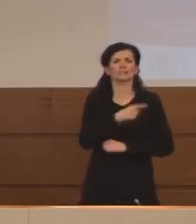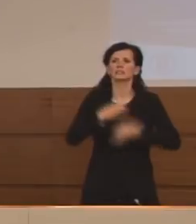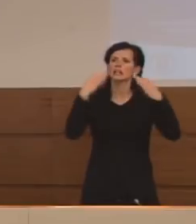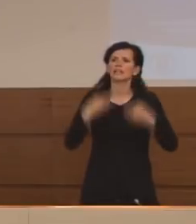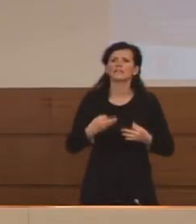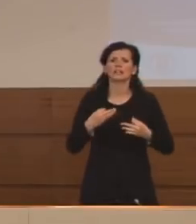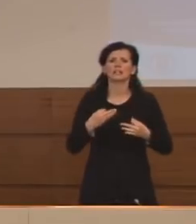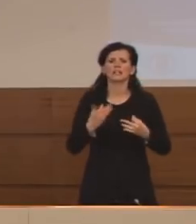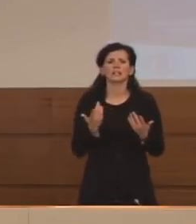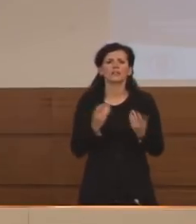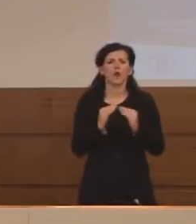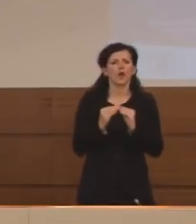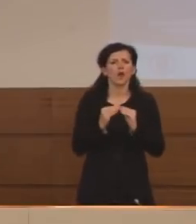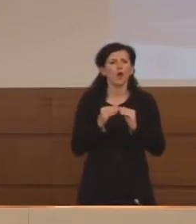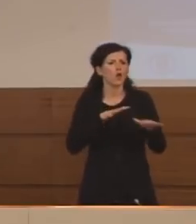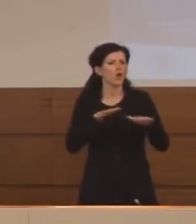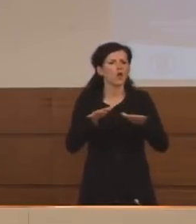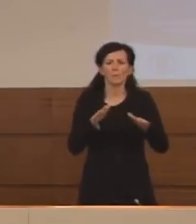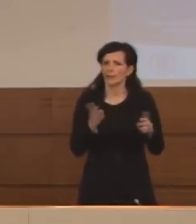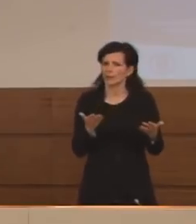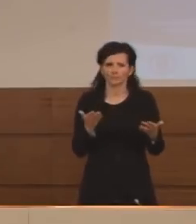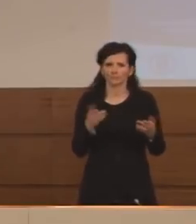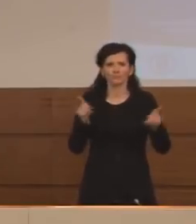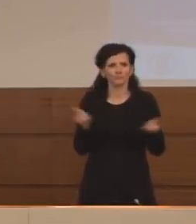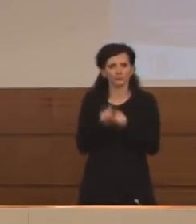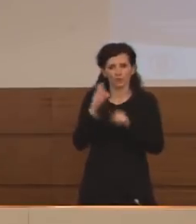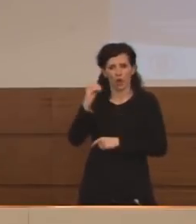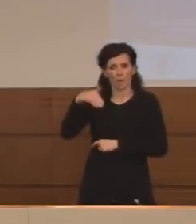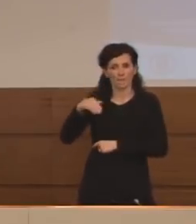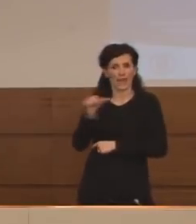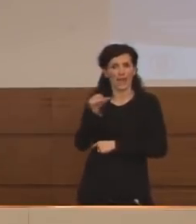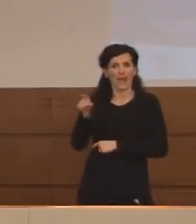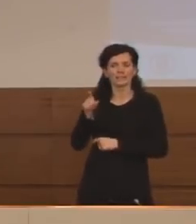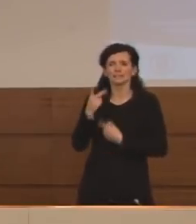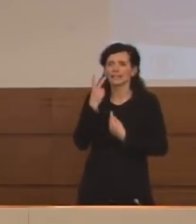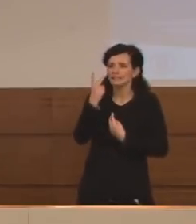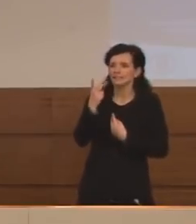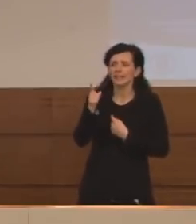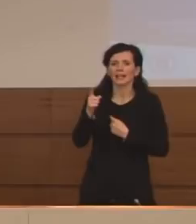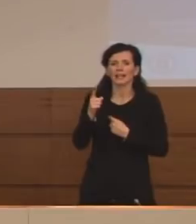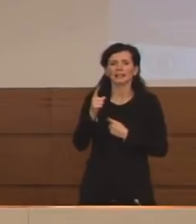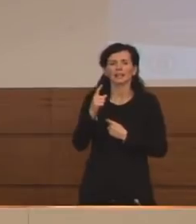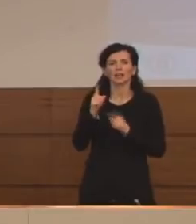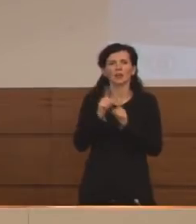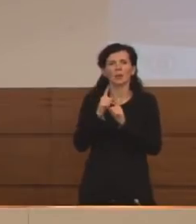Come l'OMS vediamo che di volta in volta tende a cambiare un po' opinione.